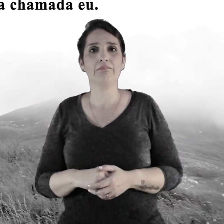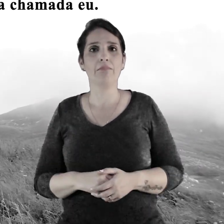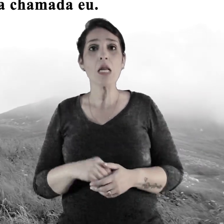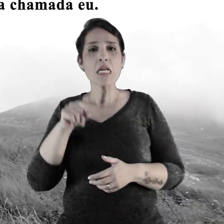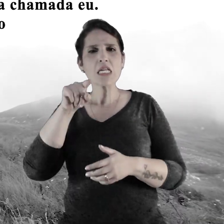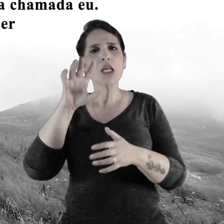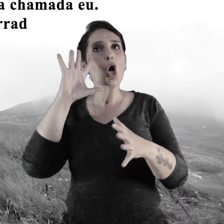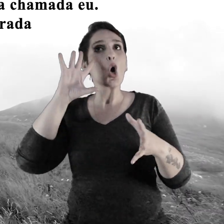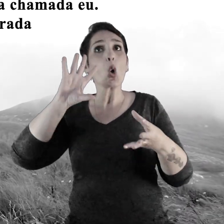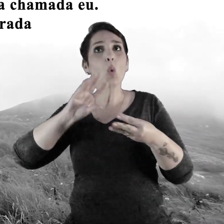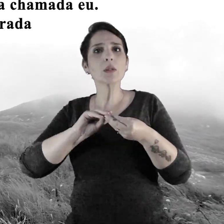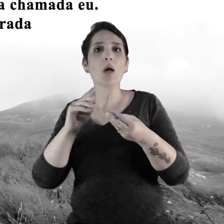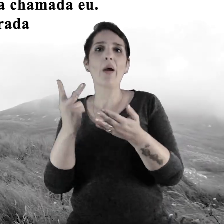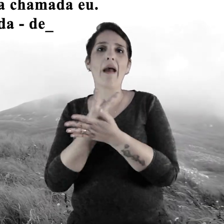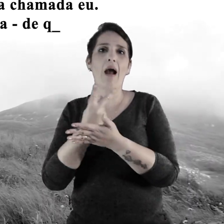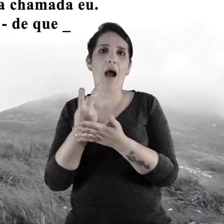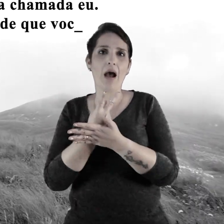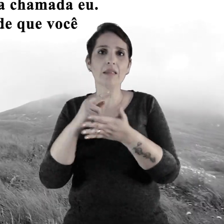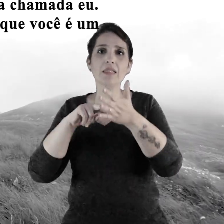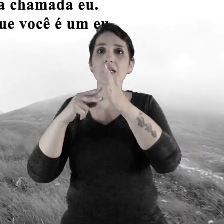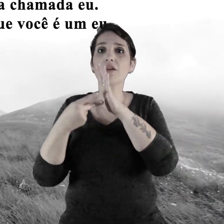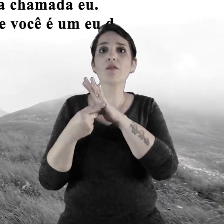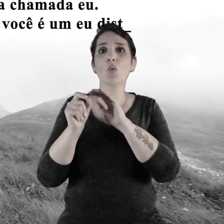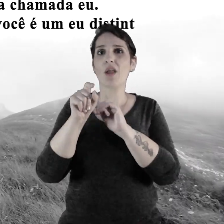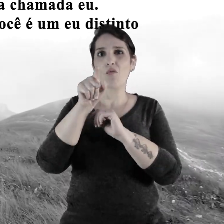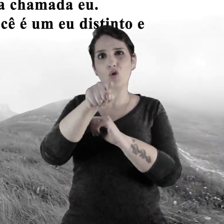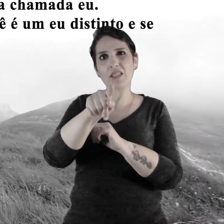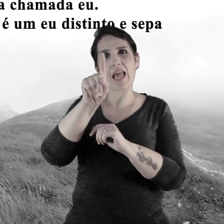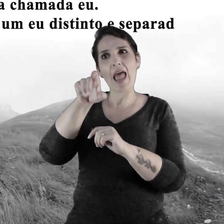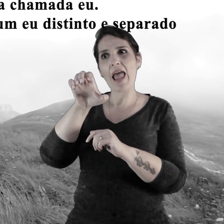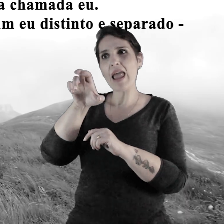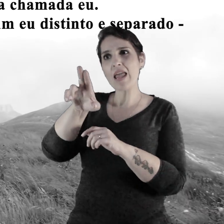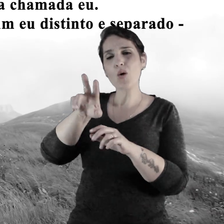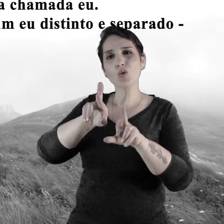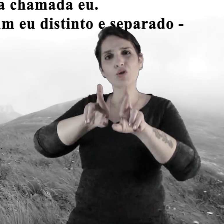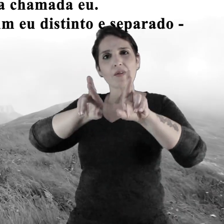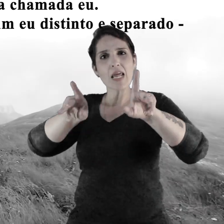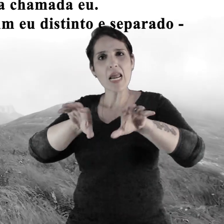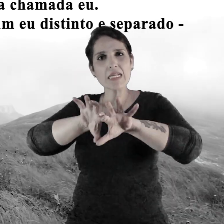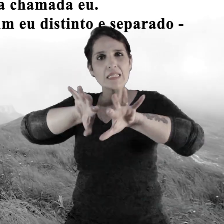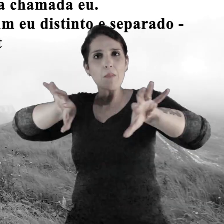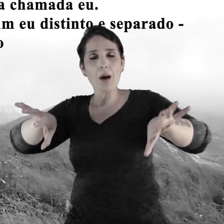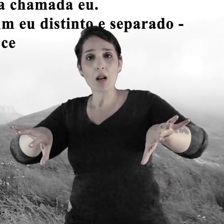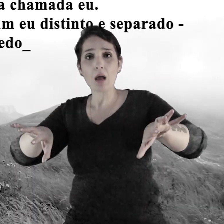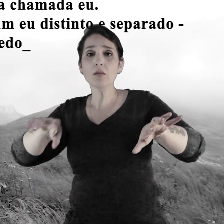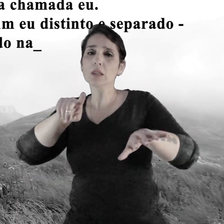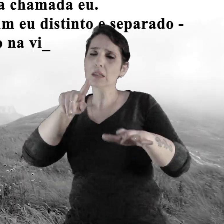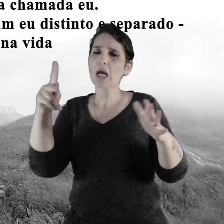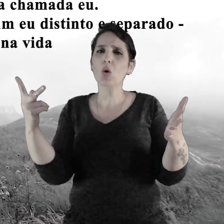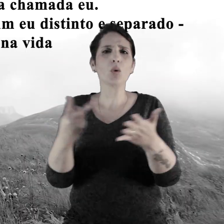Essa conclusão errada de que você é um eu distinto e separado acontece muito cedo na vida.